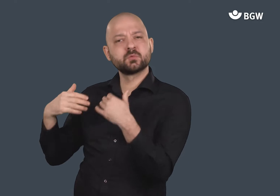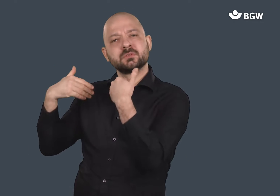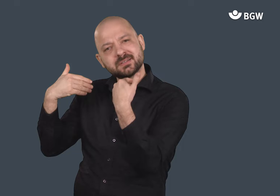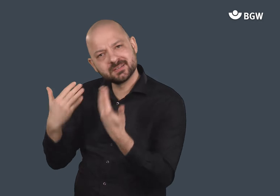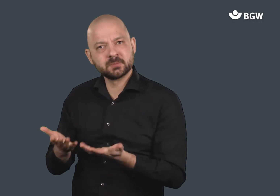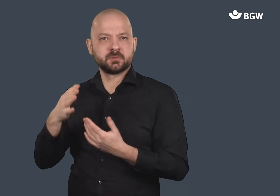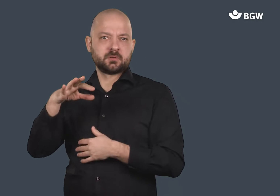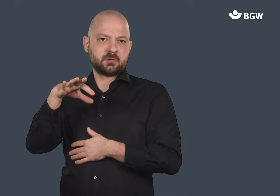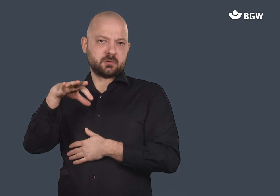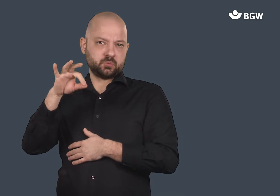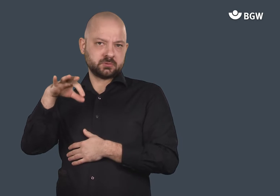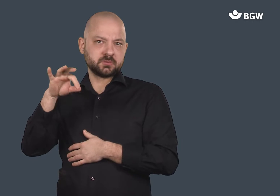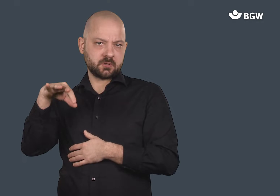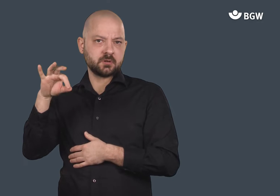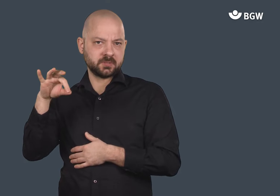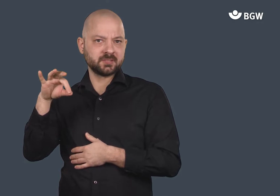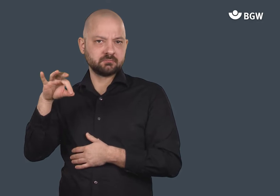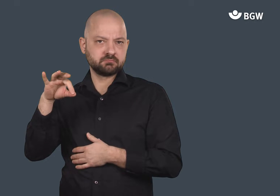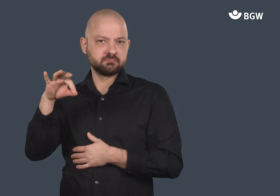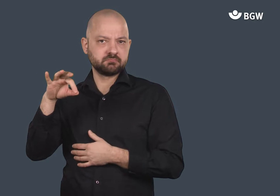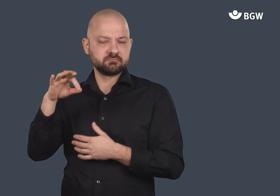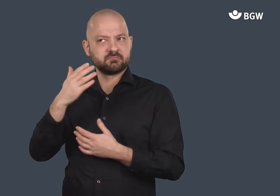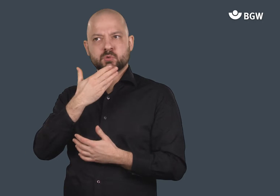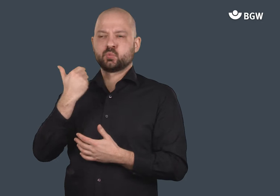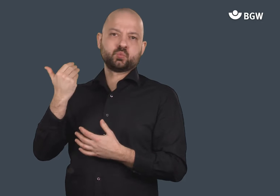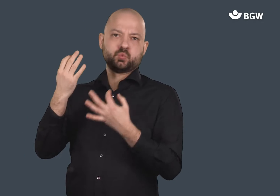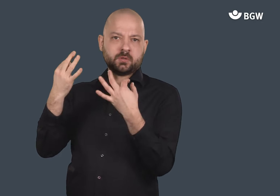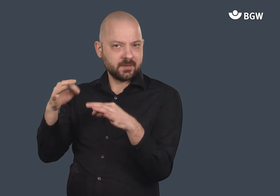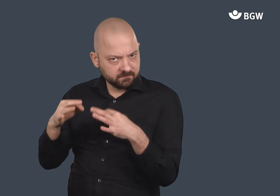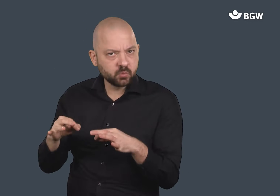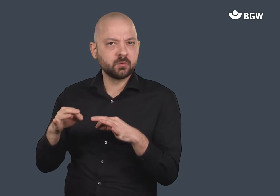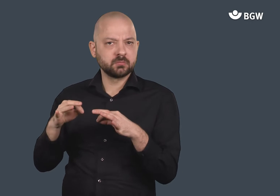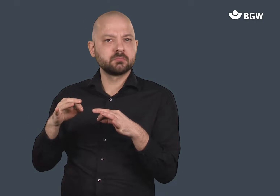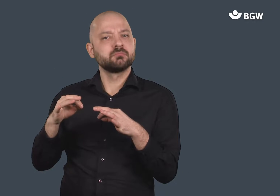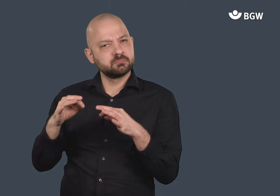Die Ausnahmen von der Vereinbarkeit mit der BITV 2.0